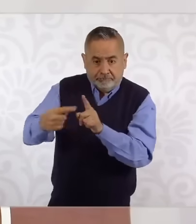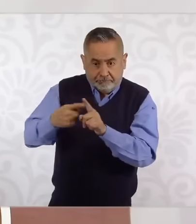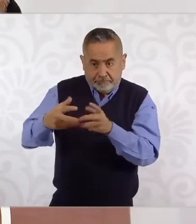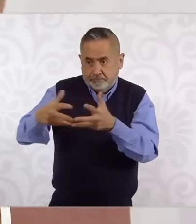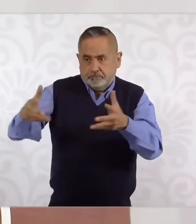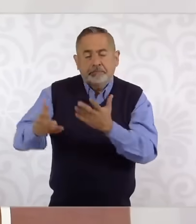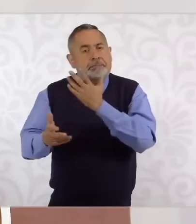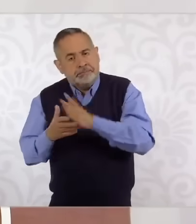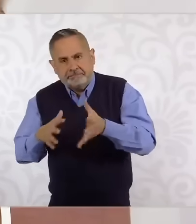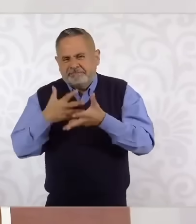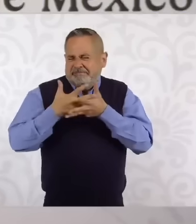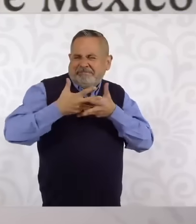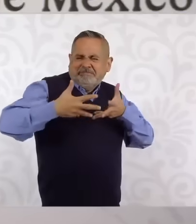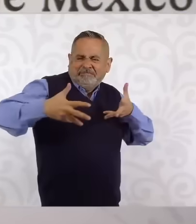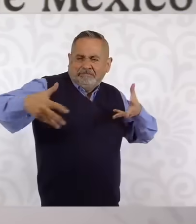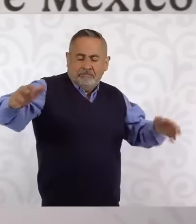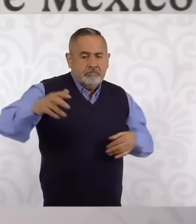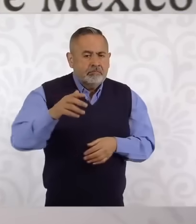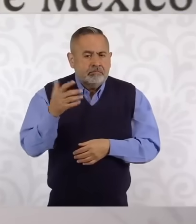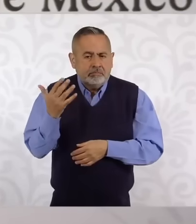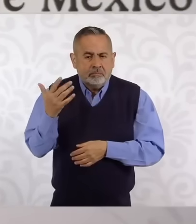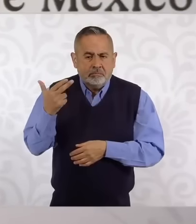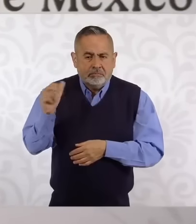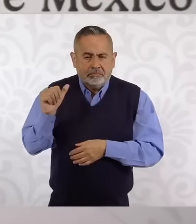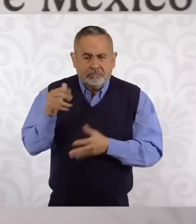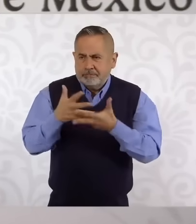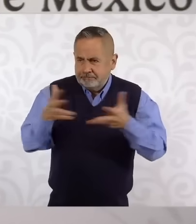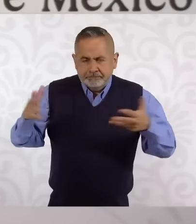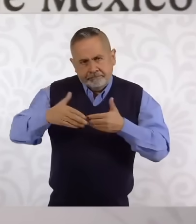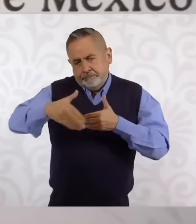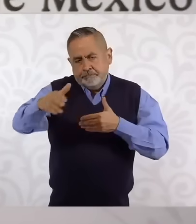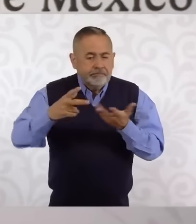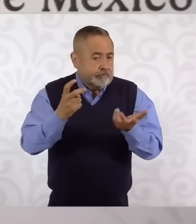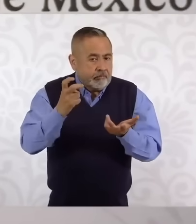grandes, ¿no?, que esos ya son más de 50 haáreas. Entonces, este programa que estamos haciendo es